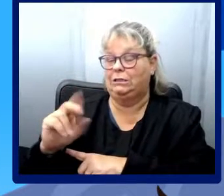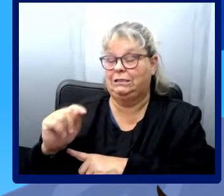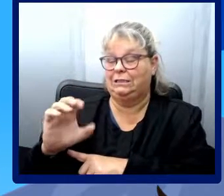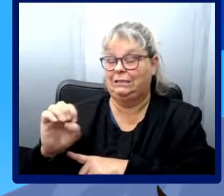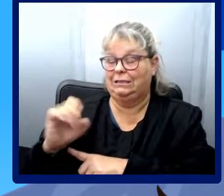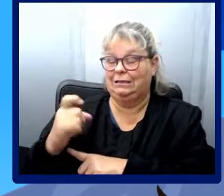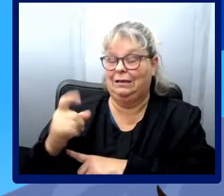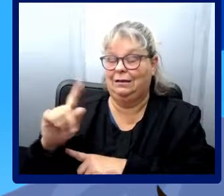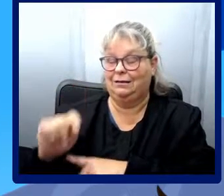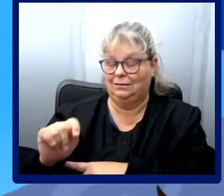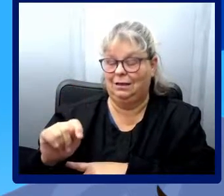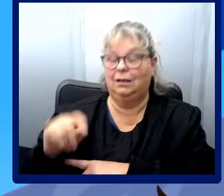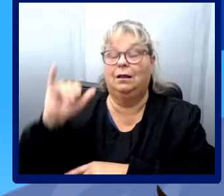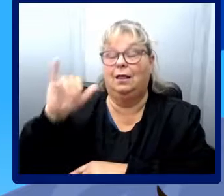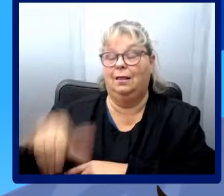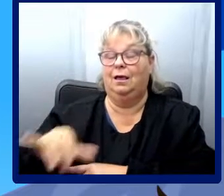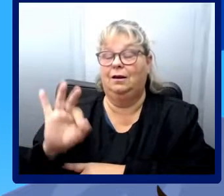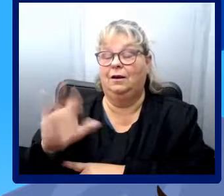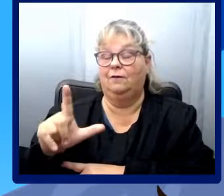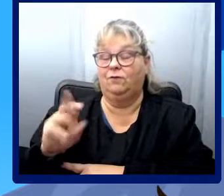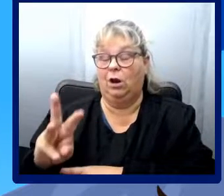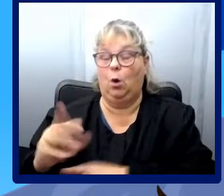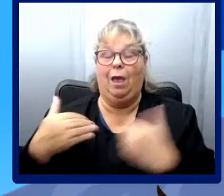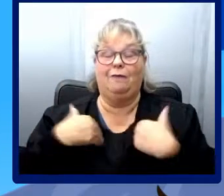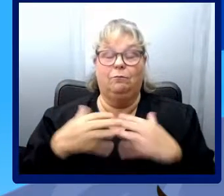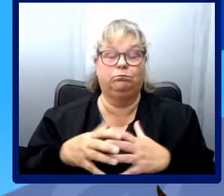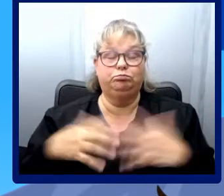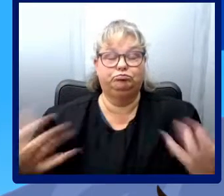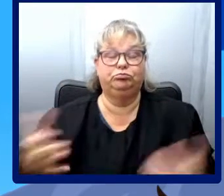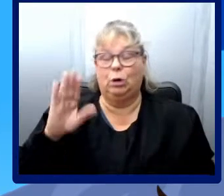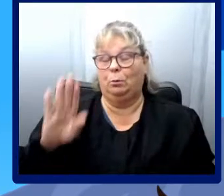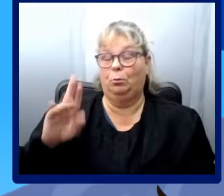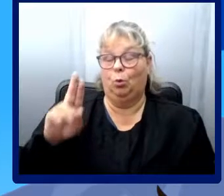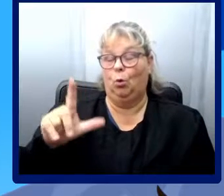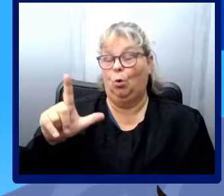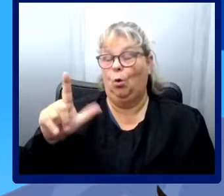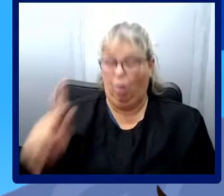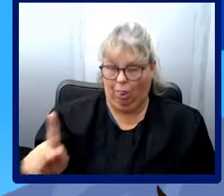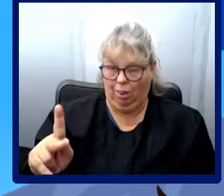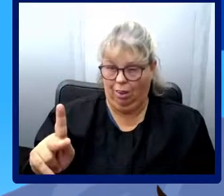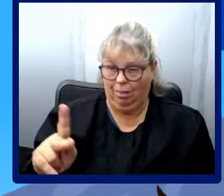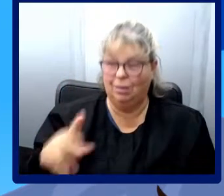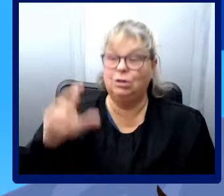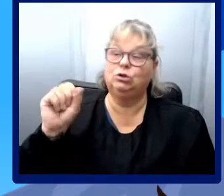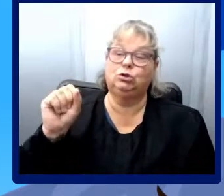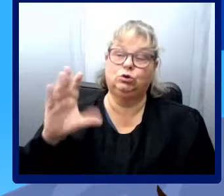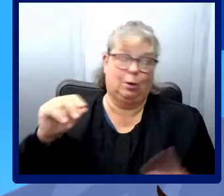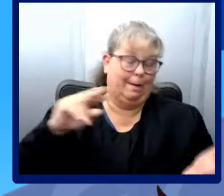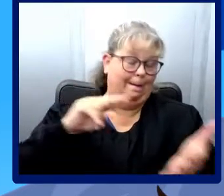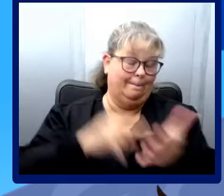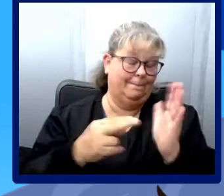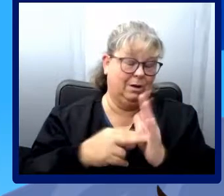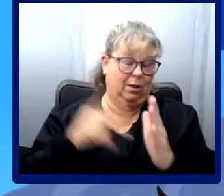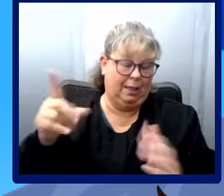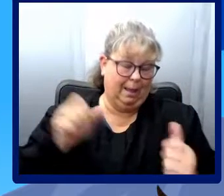El flujo también se ejecuta en bloque, soporta la ejecución en bloque, lo que significa que aborda los problemas de rendimiento